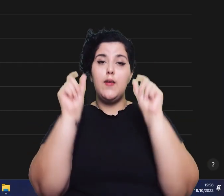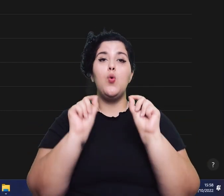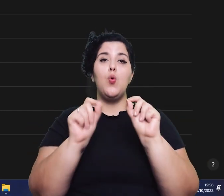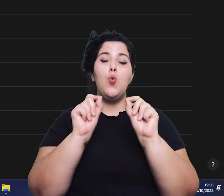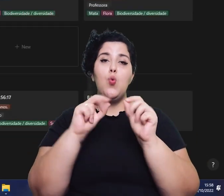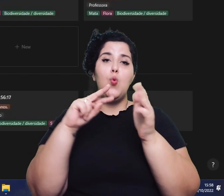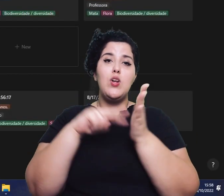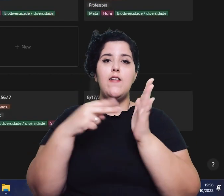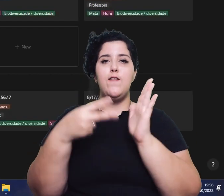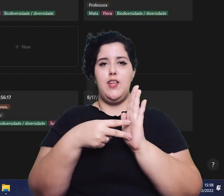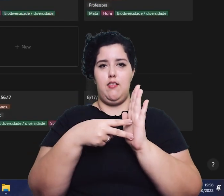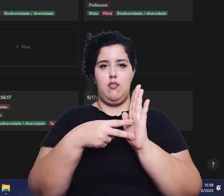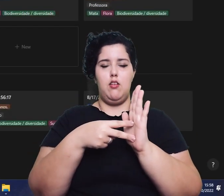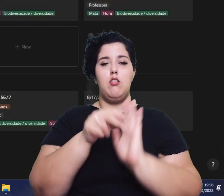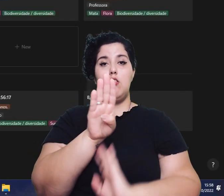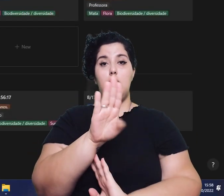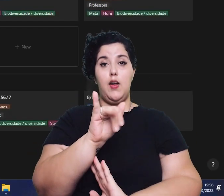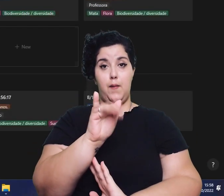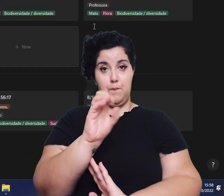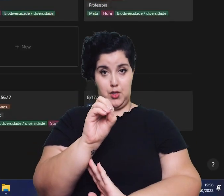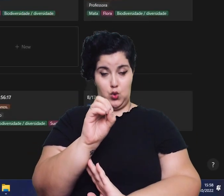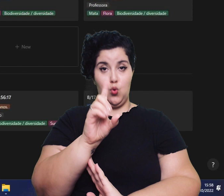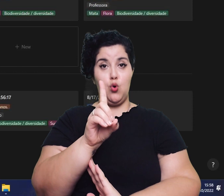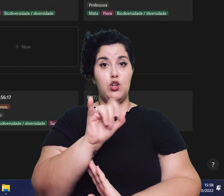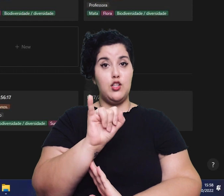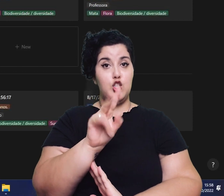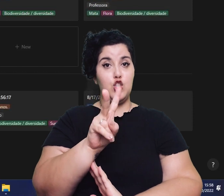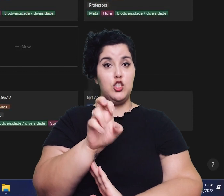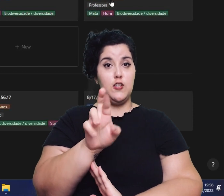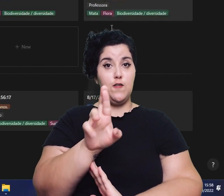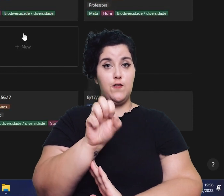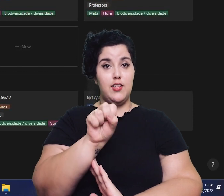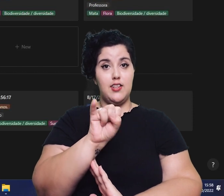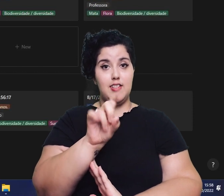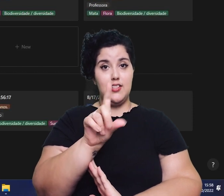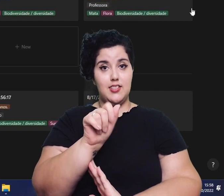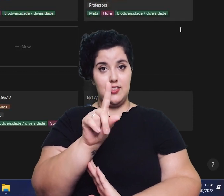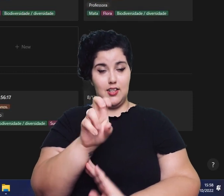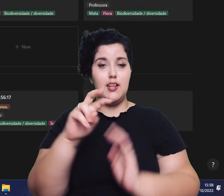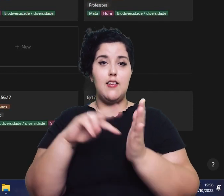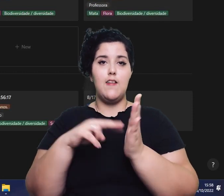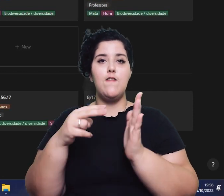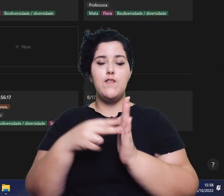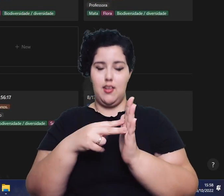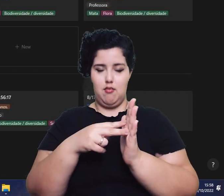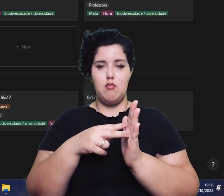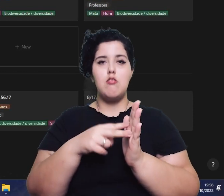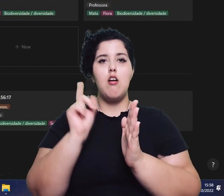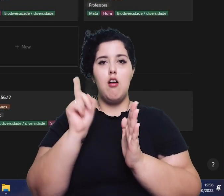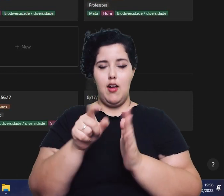definição de Amazônia, Biodiversidade, tá vendo o tanto de gente que citou a biodiversidade quando falava da